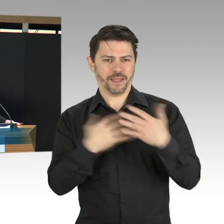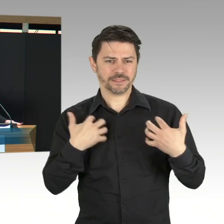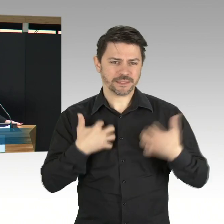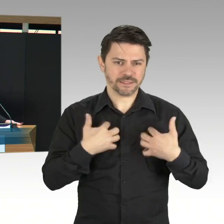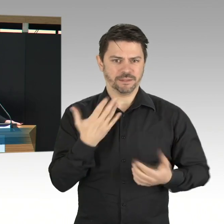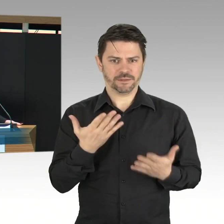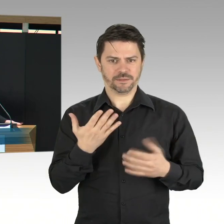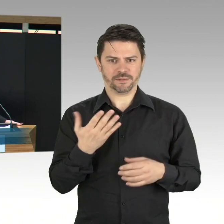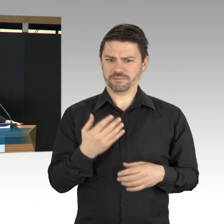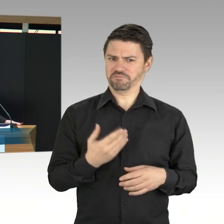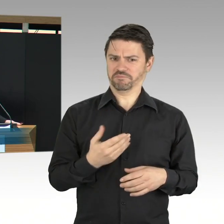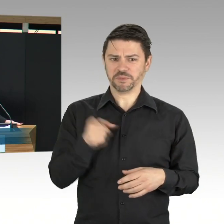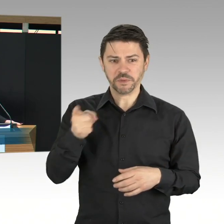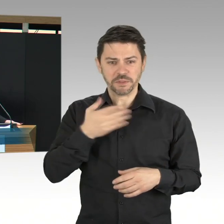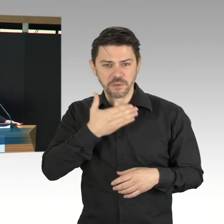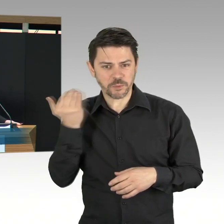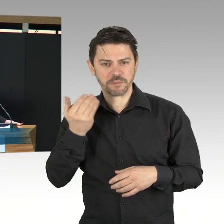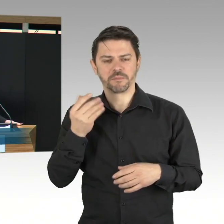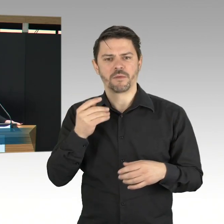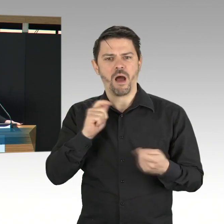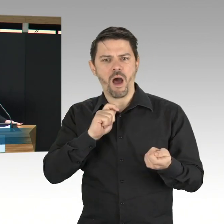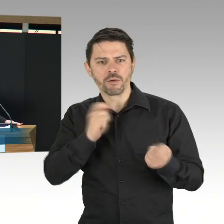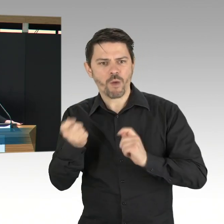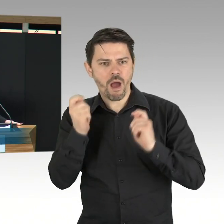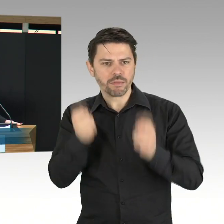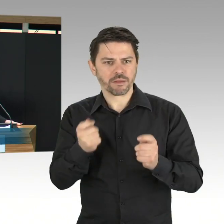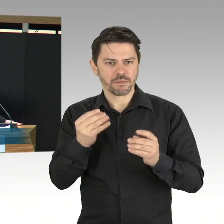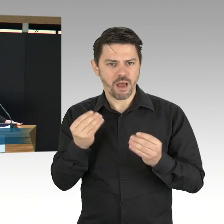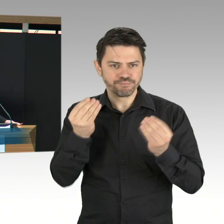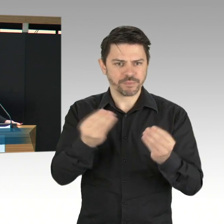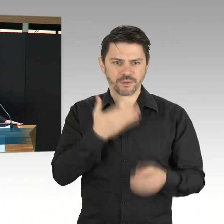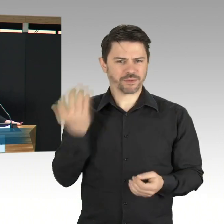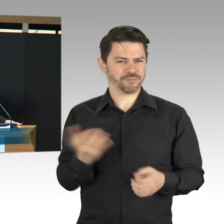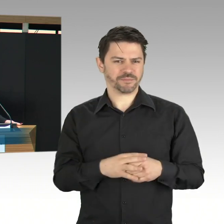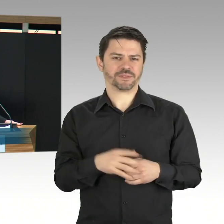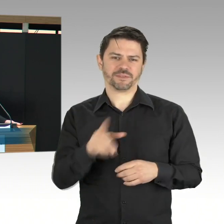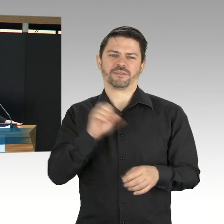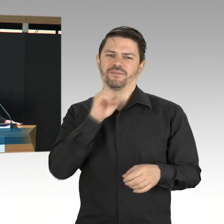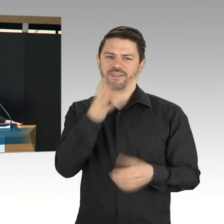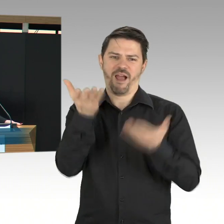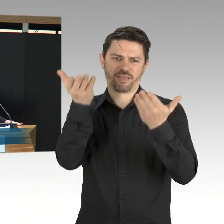15 Prozent Mieterhöhungen in drei Jahren braucht, um Leben zu können.